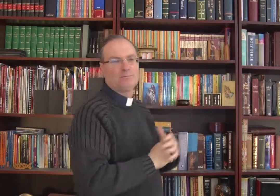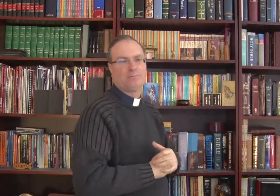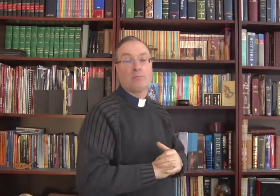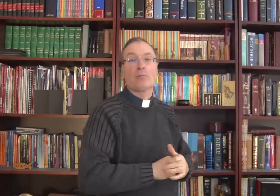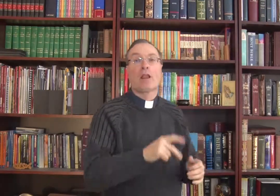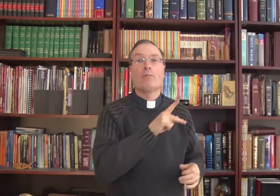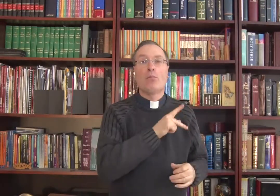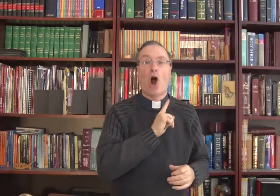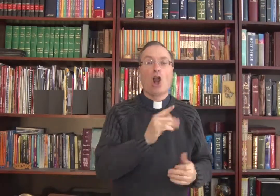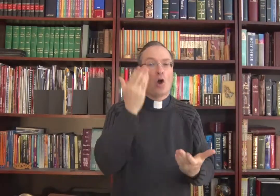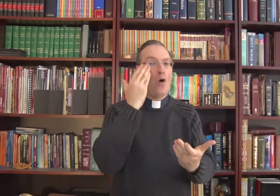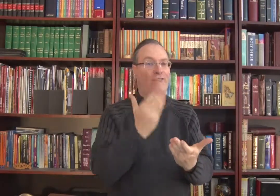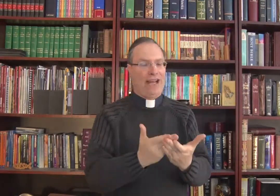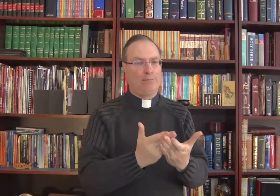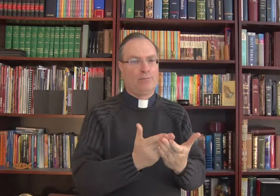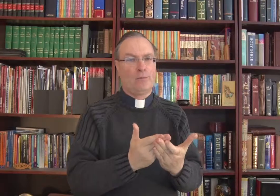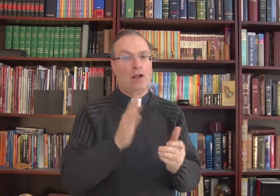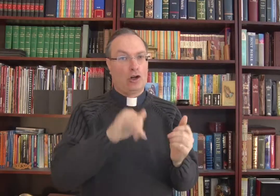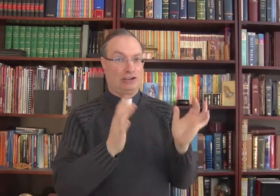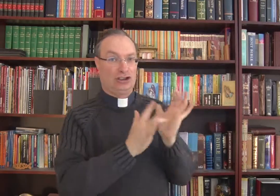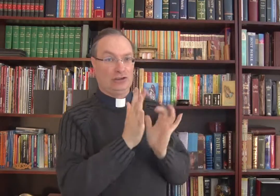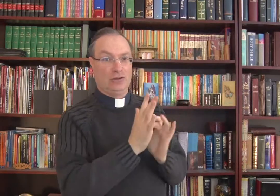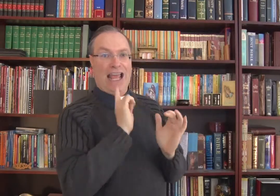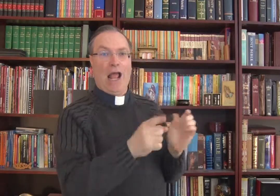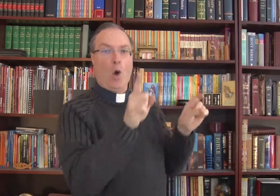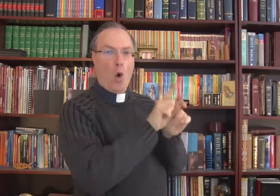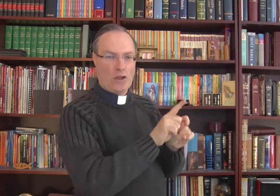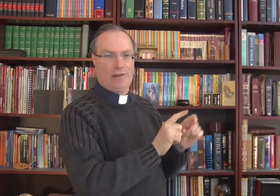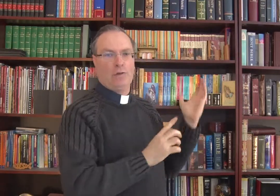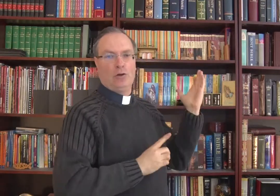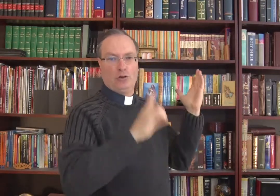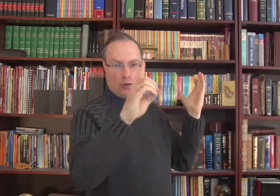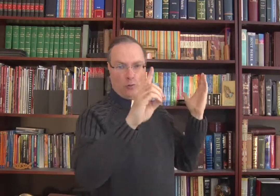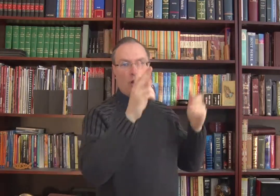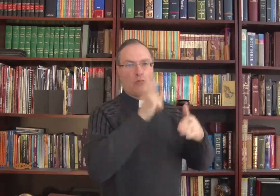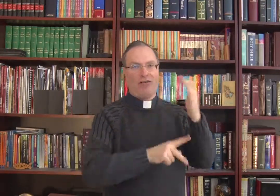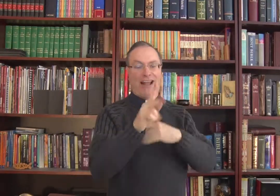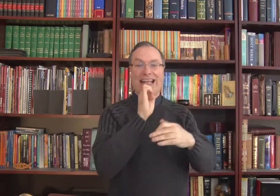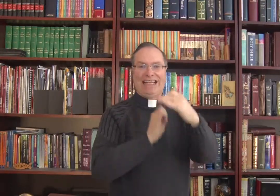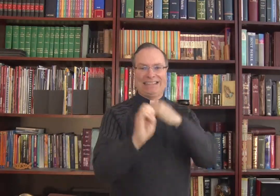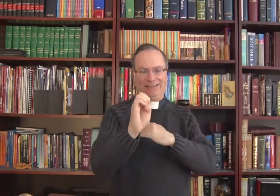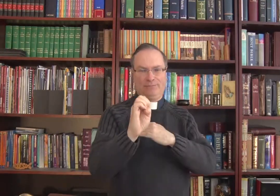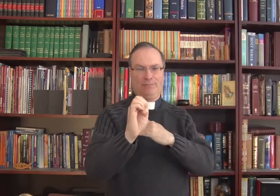Paul confirme que Jésus est aussi le Dieu du prophète Ésaïe: